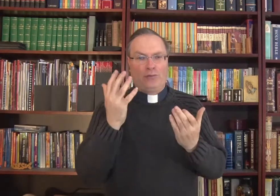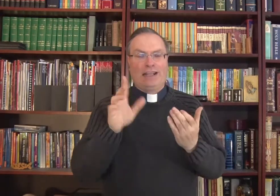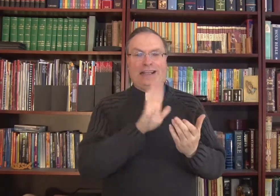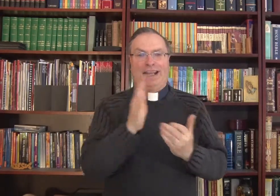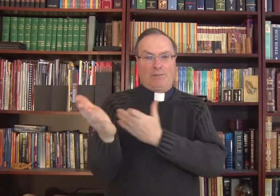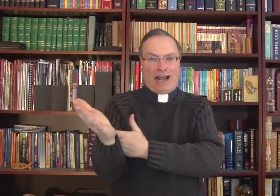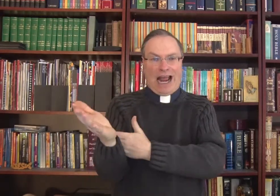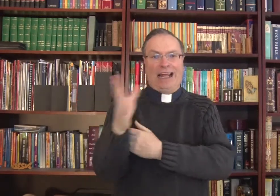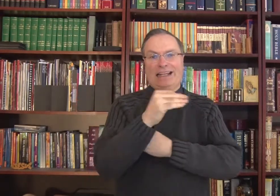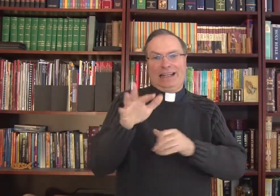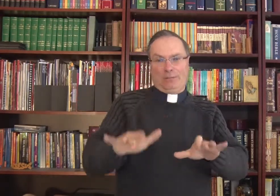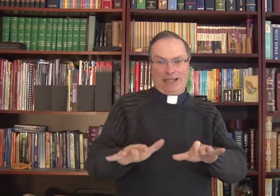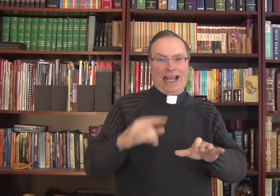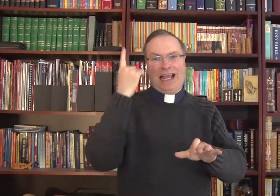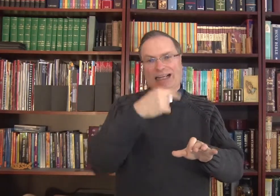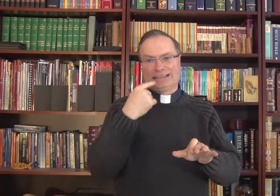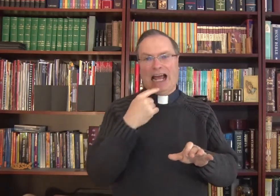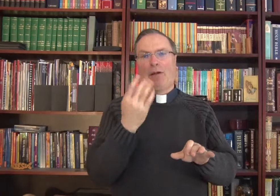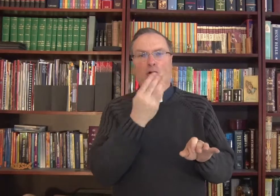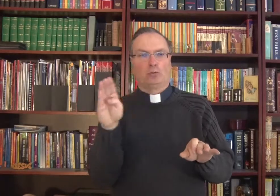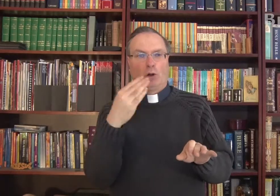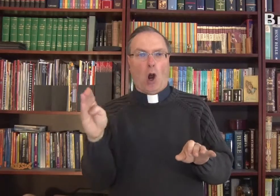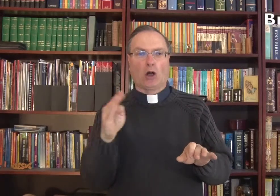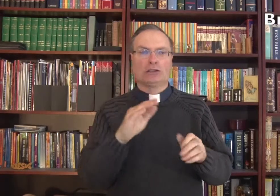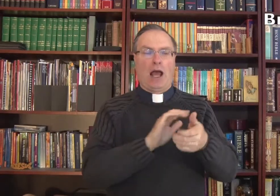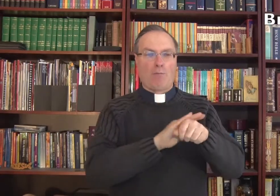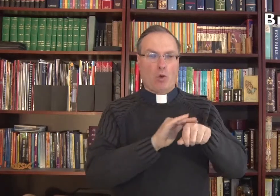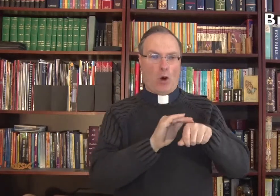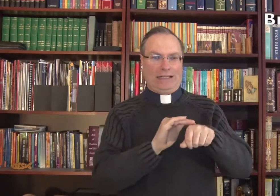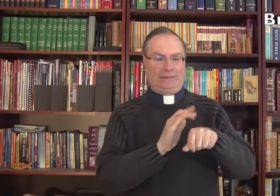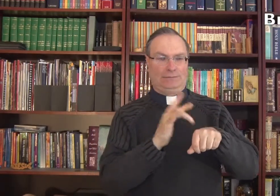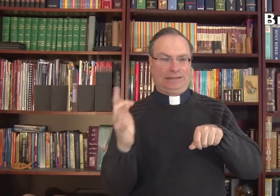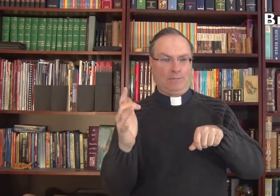ses bras et ses pieds ressemblaient à du bronze poli